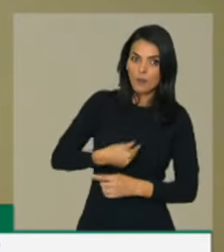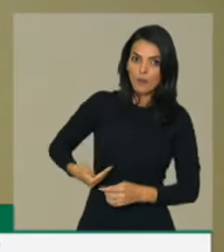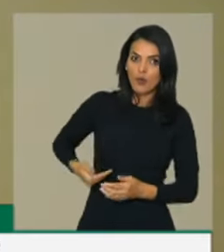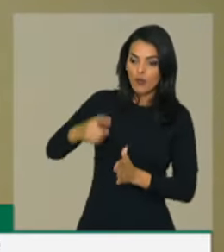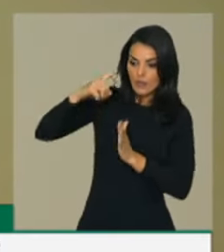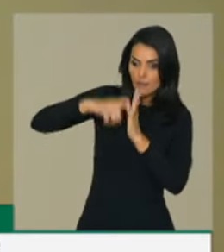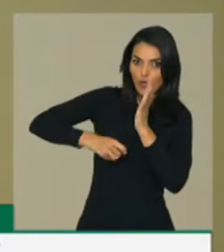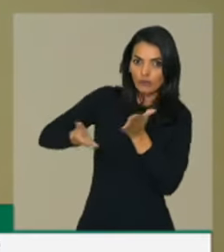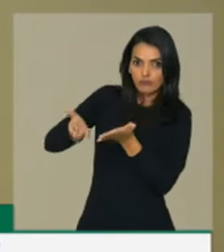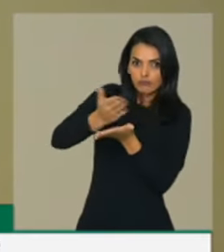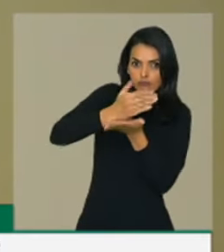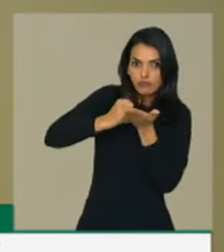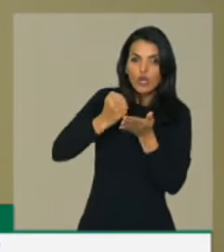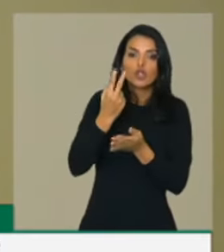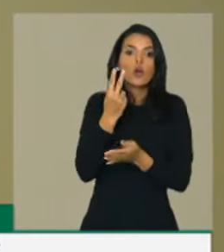PARA PAGAR OS LEITOS NA INICIATIVA PRIVADA. SE FOR NO